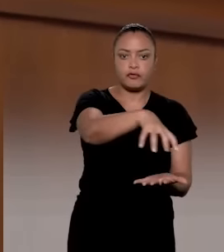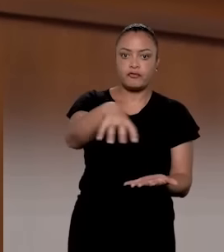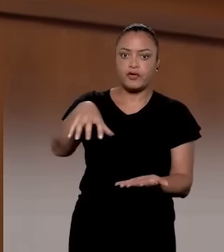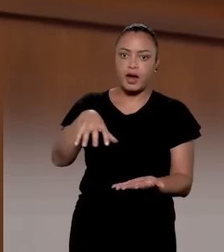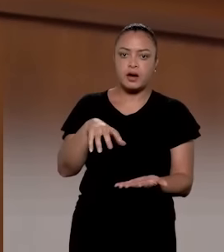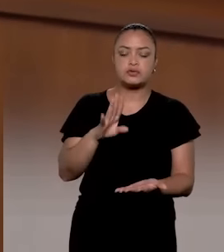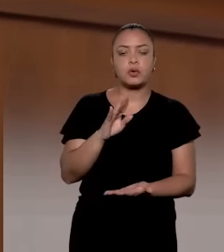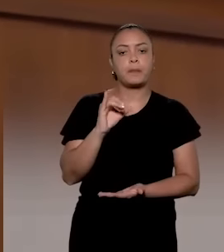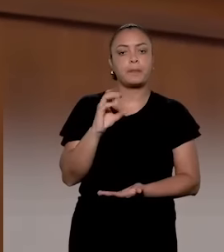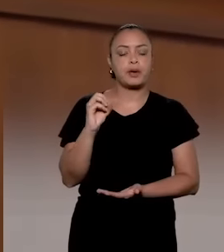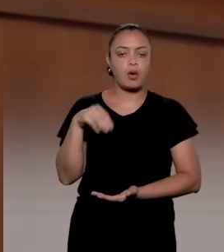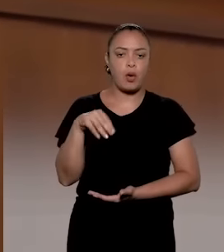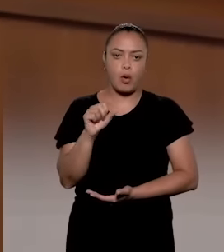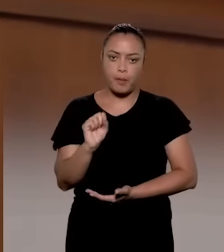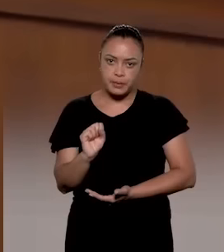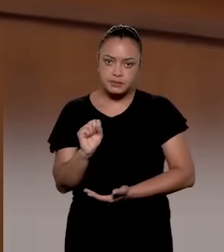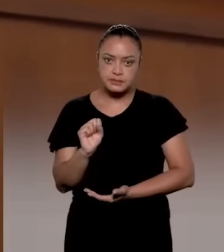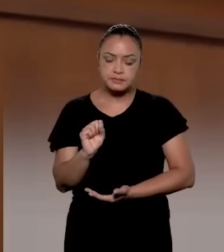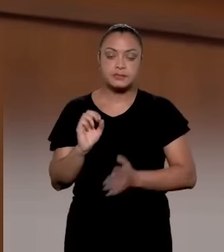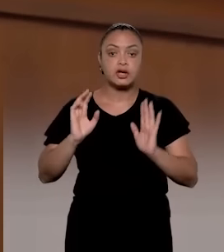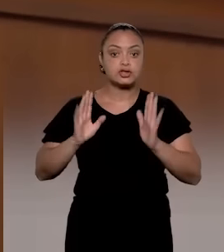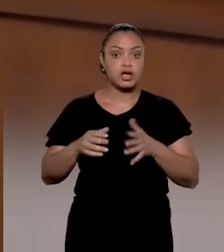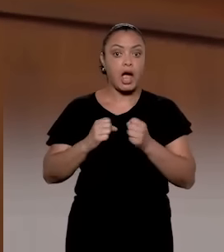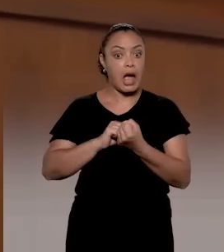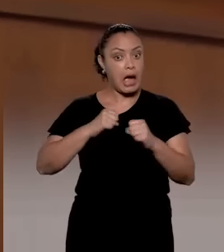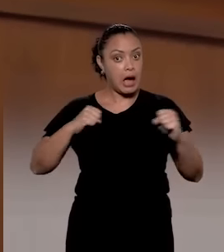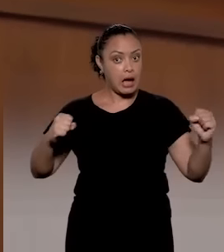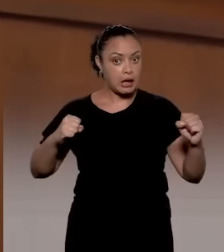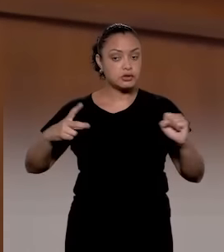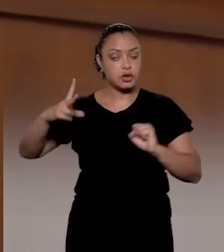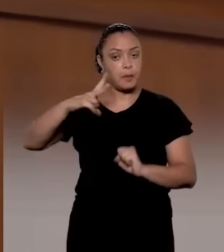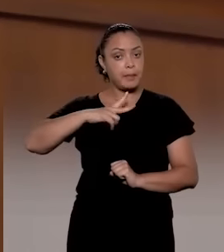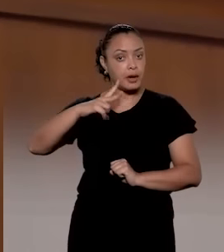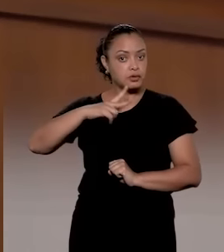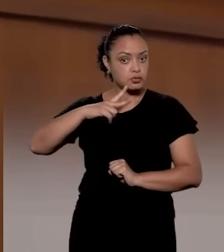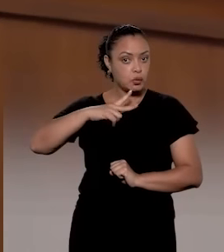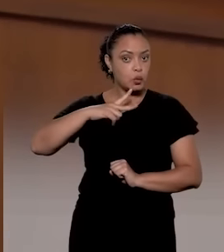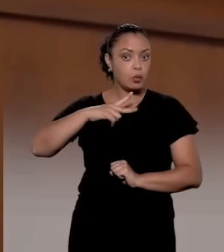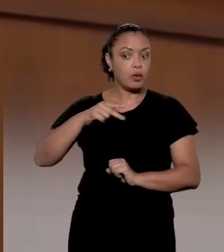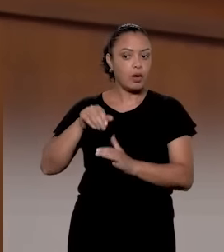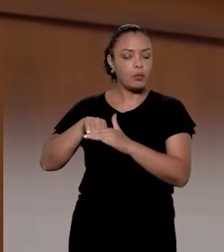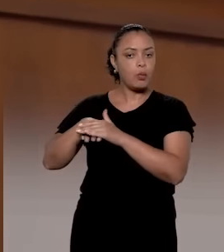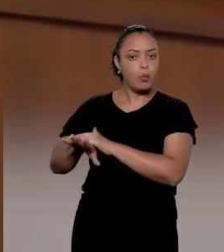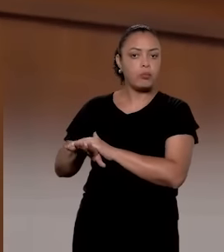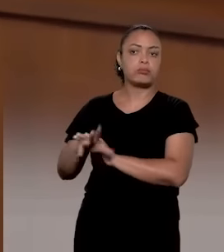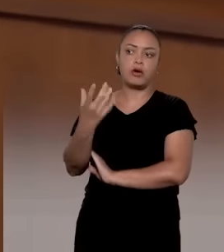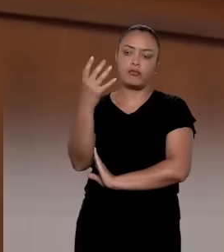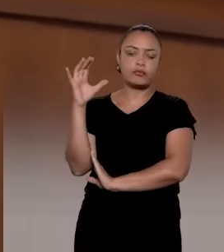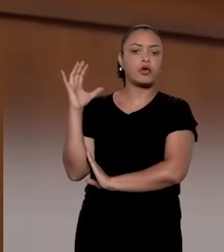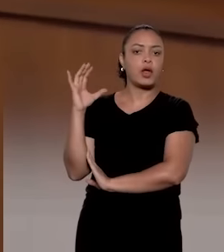uma reserva muito grande, que os proprietários particulares reservam de floresta para o Brasil.